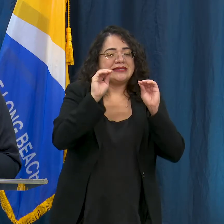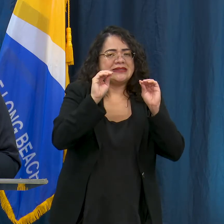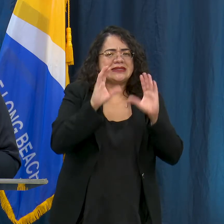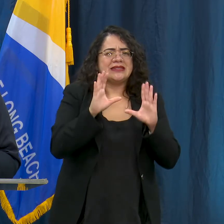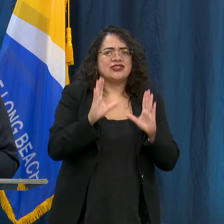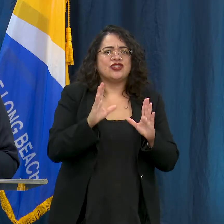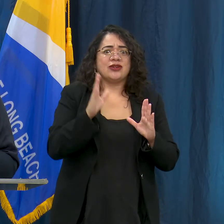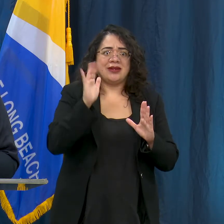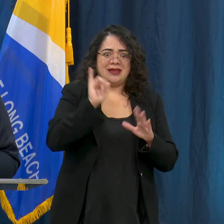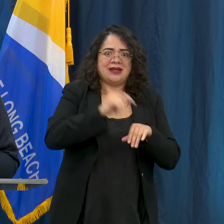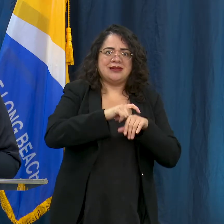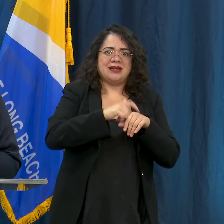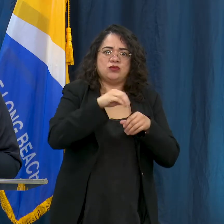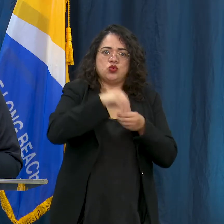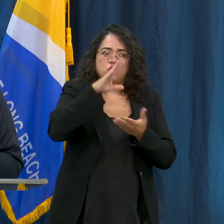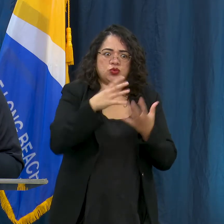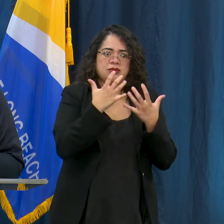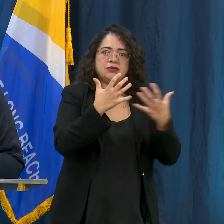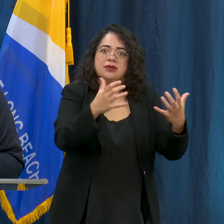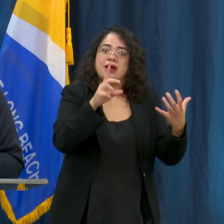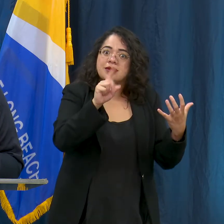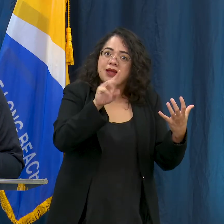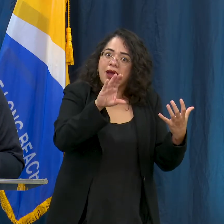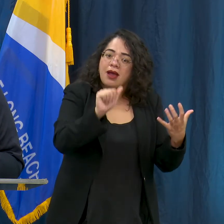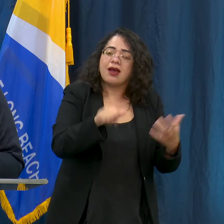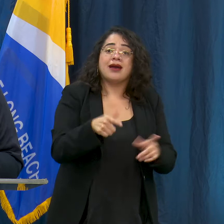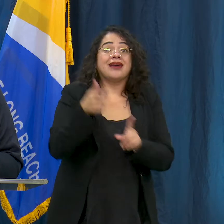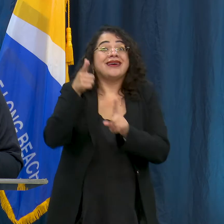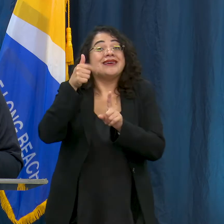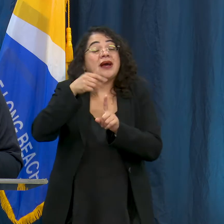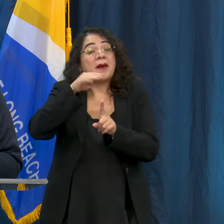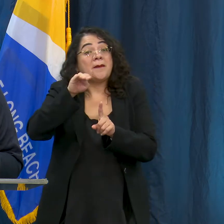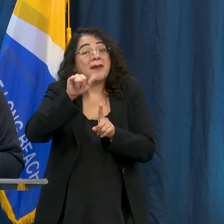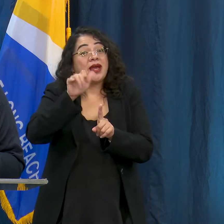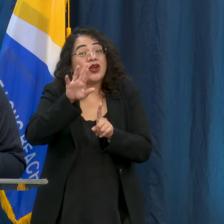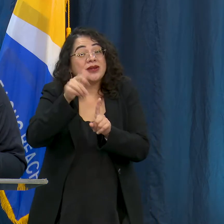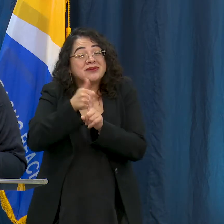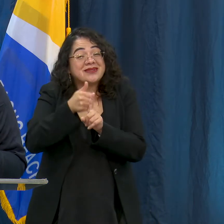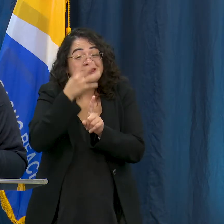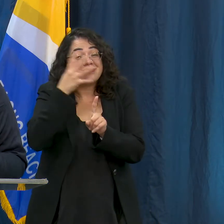muchos estudiantes que el peu dough a tener en sus aloneness de clase son